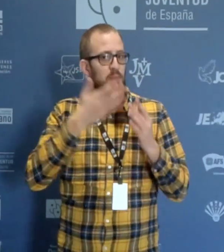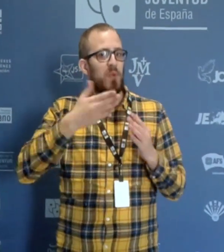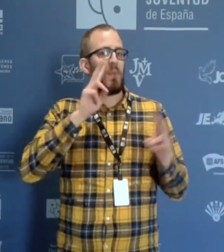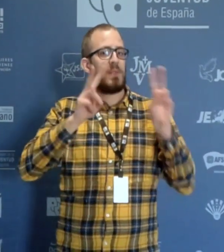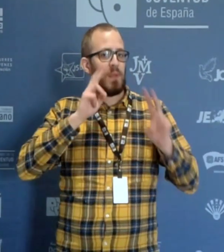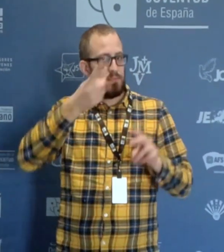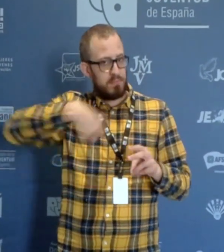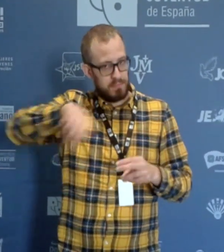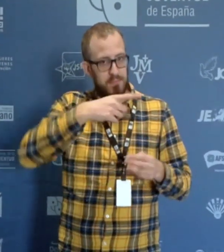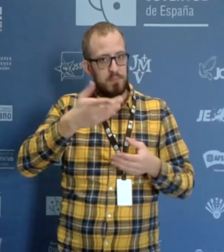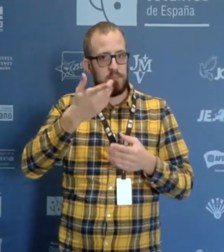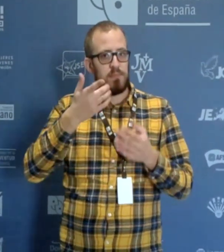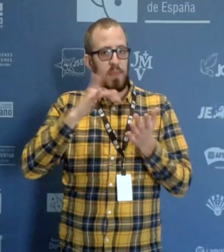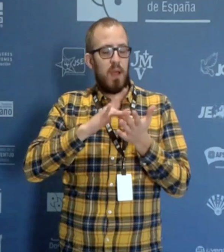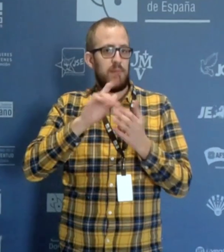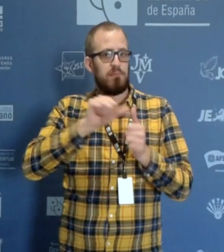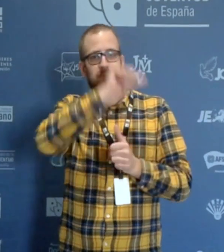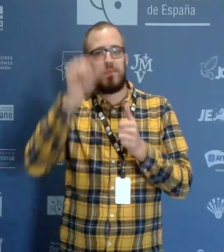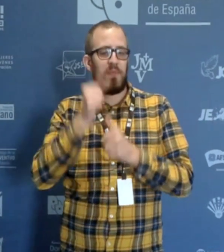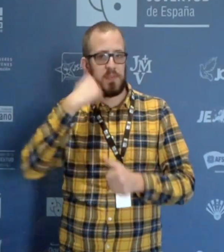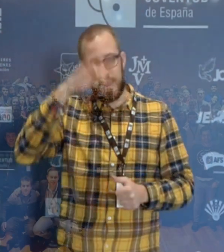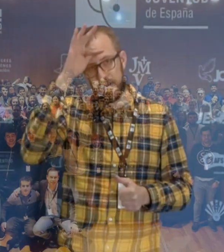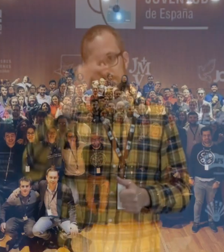con el objetivo de dar visibilidad a la juventud sorda durante todo el fin de semana.